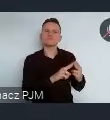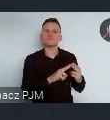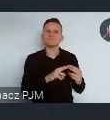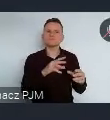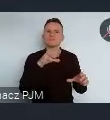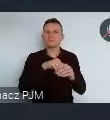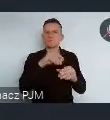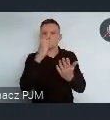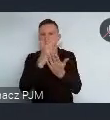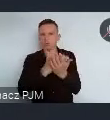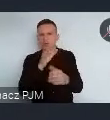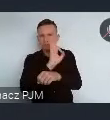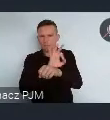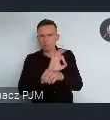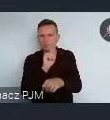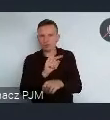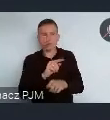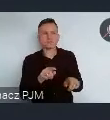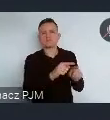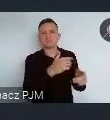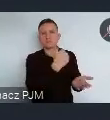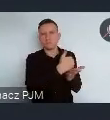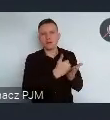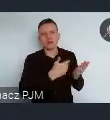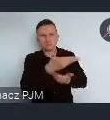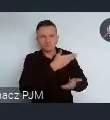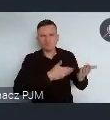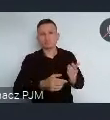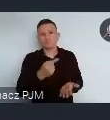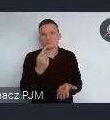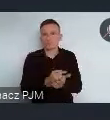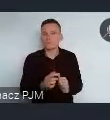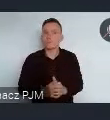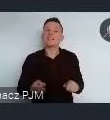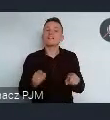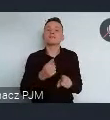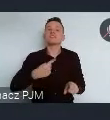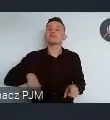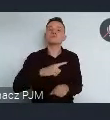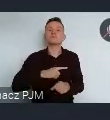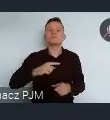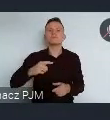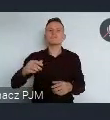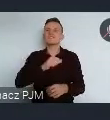Ale udaje nam się to również dzięki temu, że wykorzystujemy doświadczenie samorządów lokalnych,